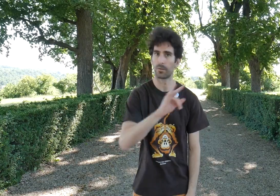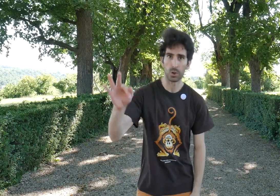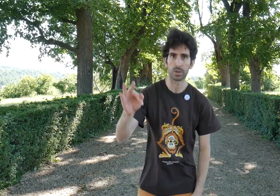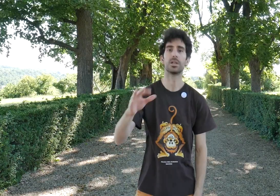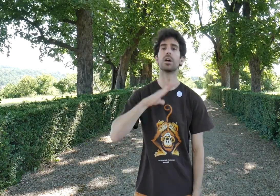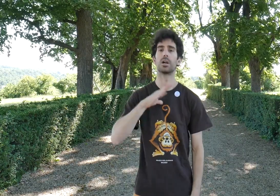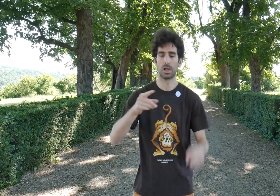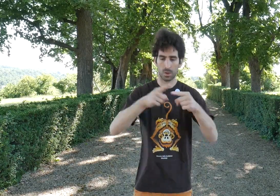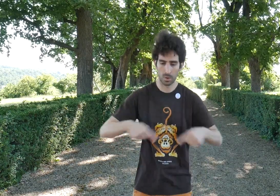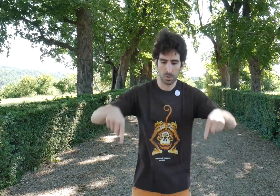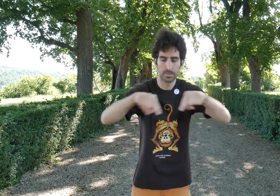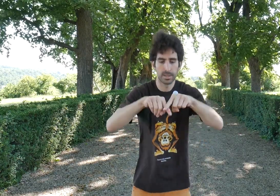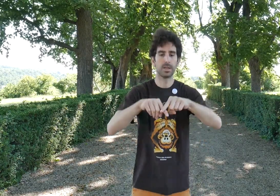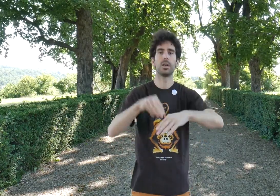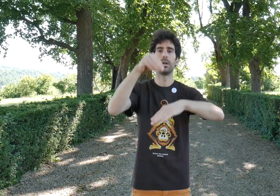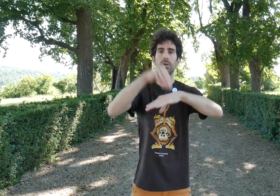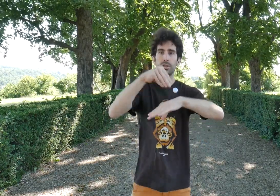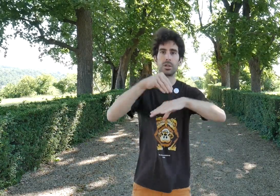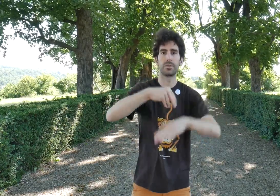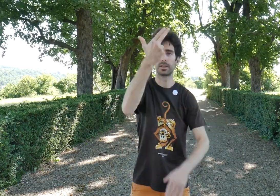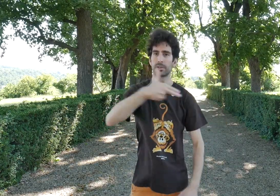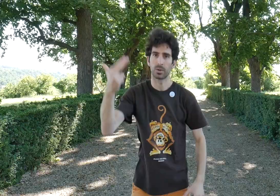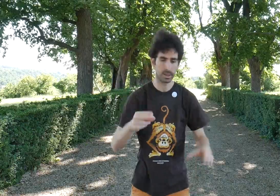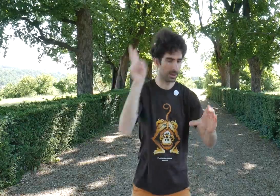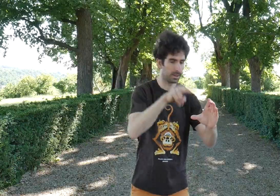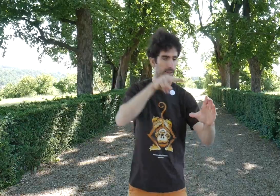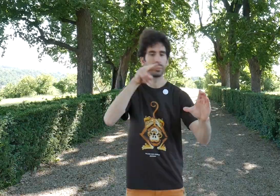En France, il y a Comité Consultatif National d'Ethique.